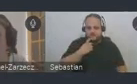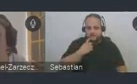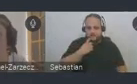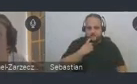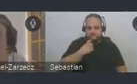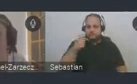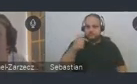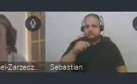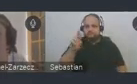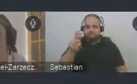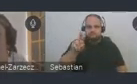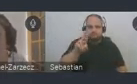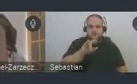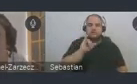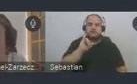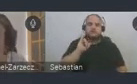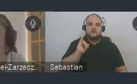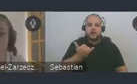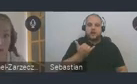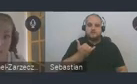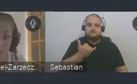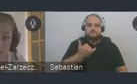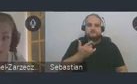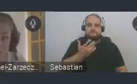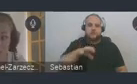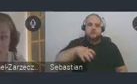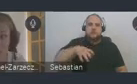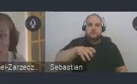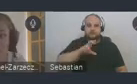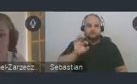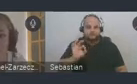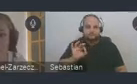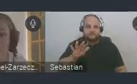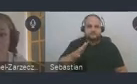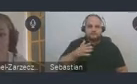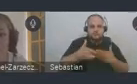na jakim etapie mamy grupę, albo możemy to zrobić na pierwszym spotkaniu,